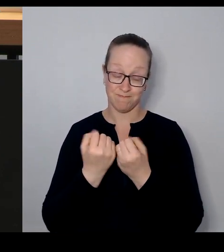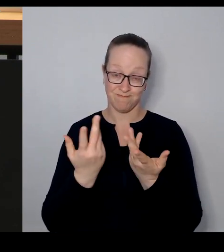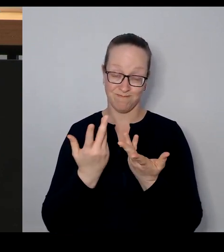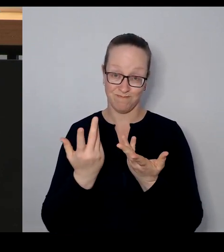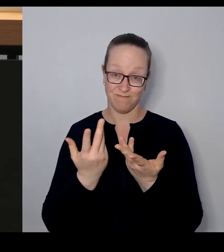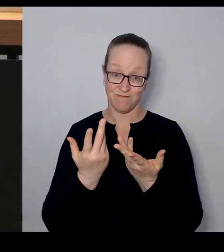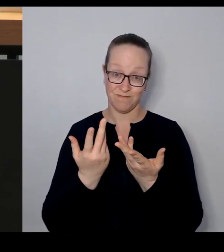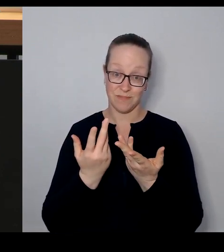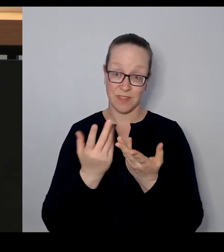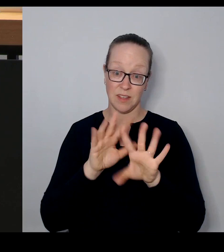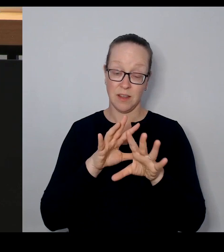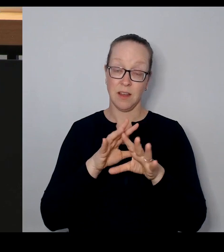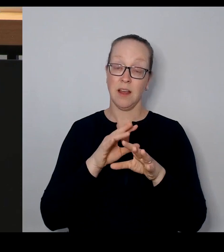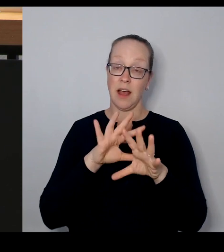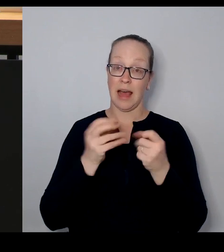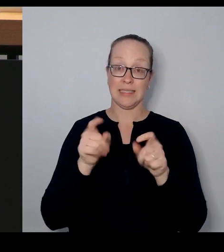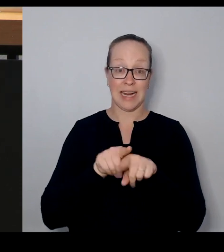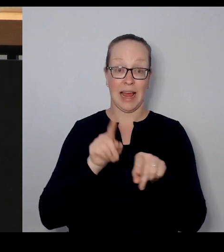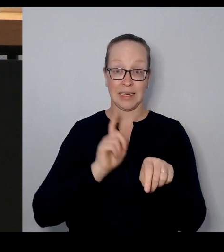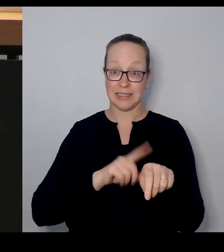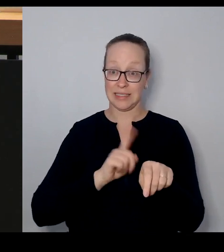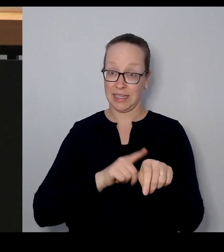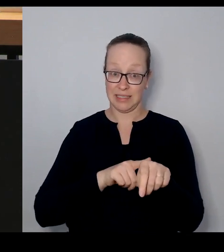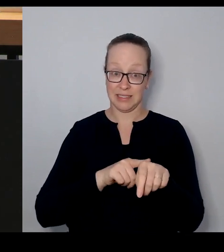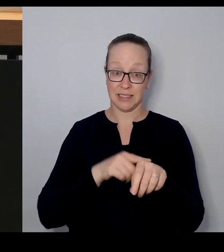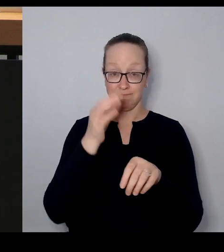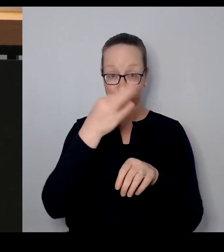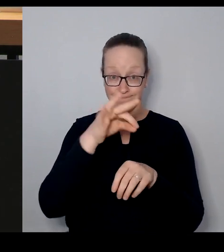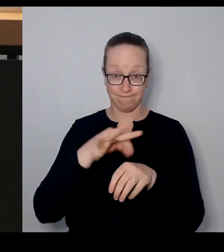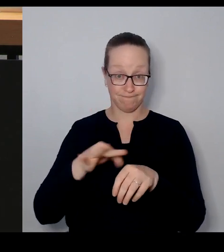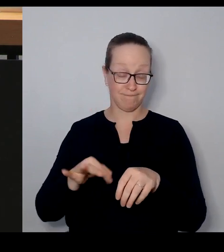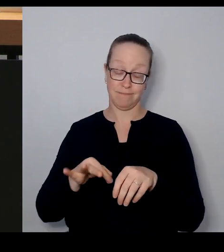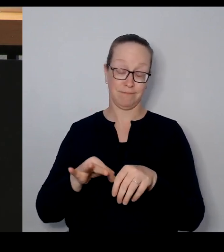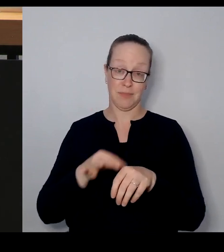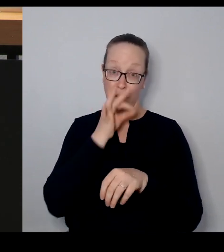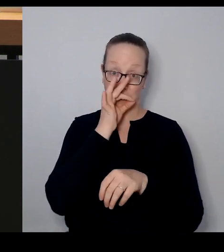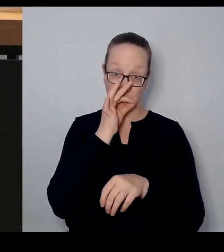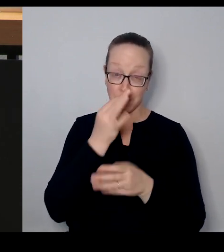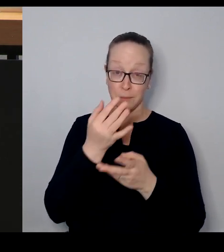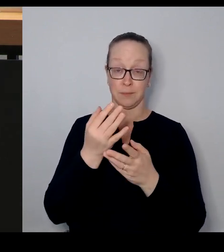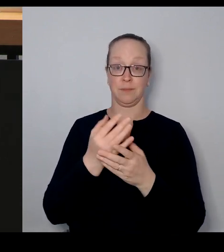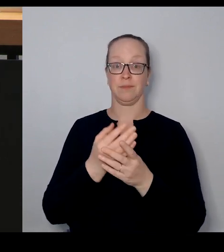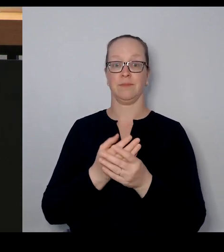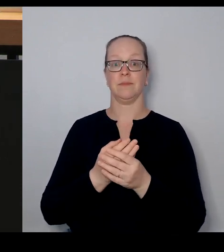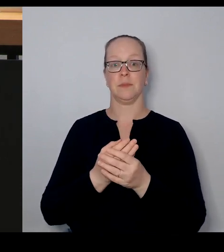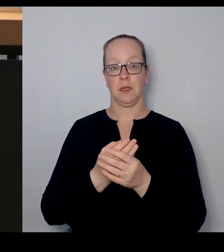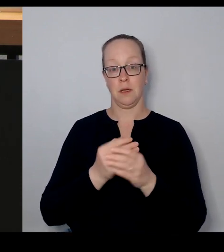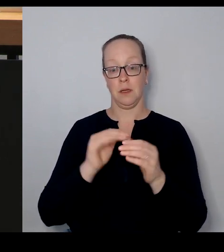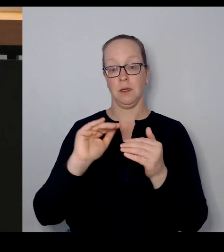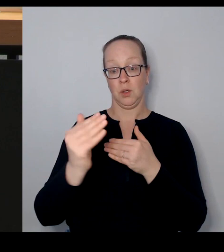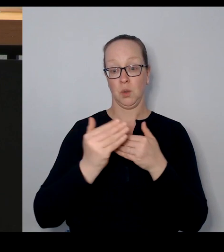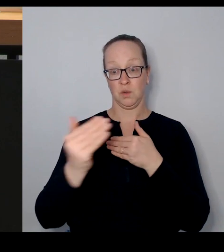nicht möglich sein, jedenfalls nicht in der Zeit. Und wenn wir dann noch die Diskussion führen über Tariferhöhungen, über